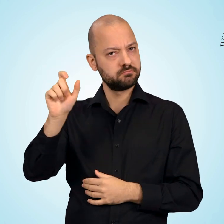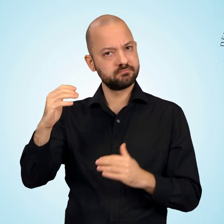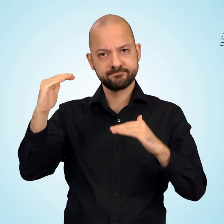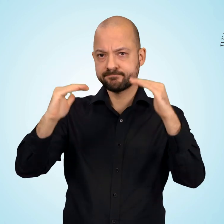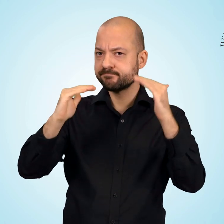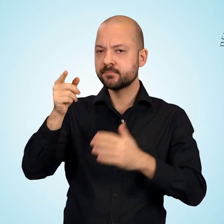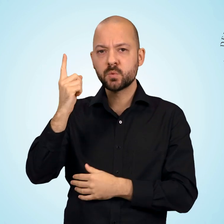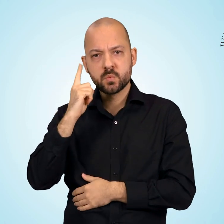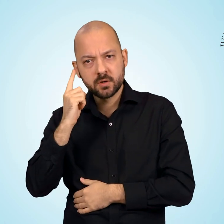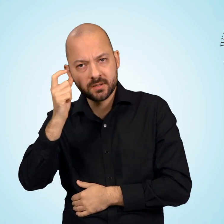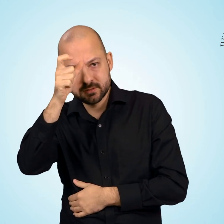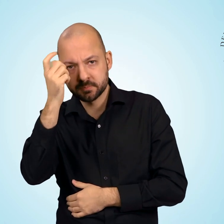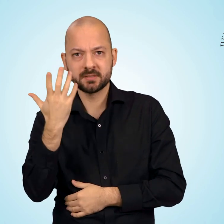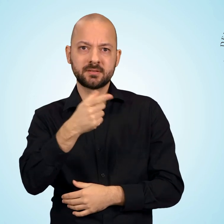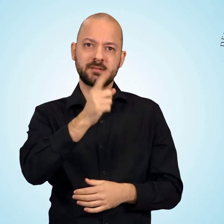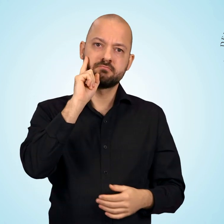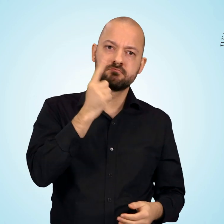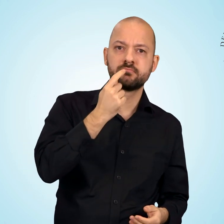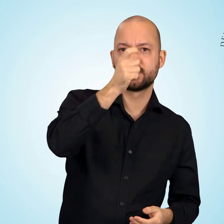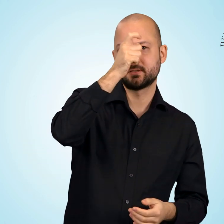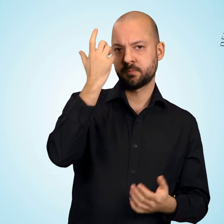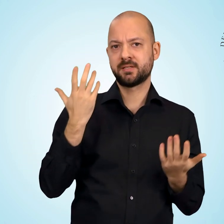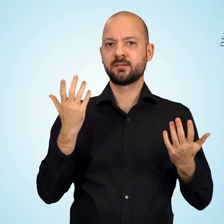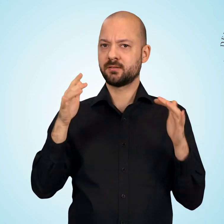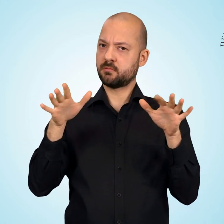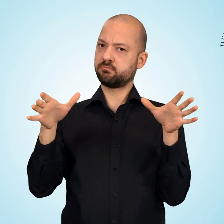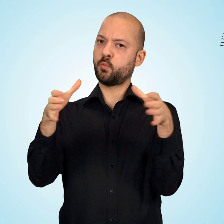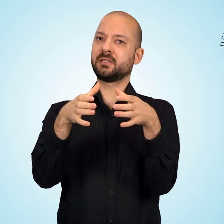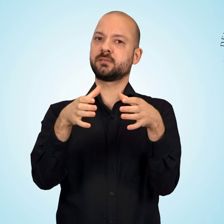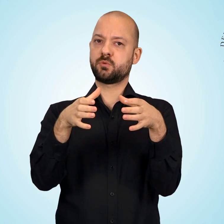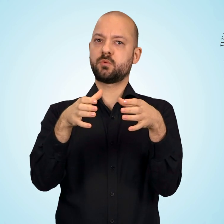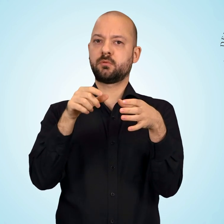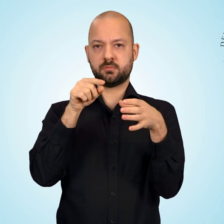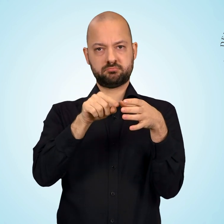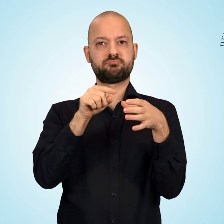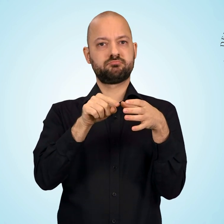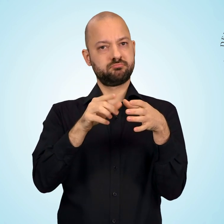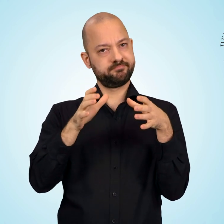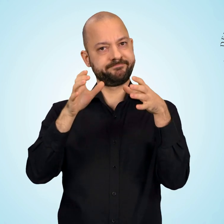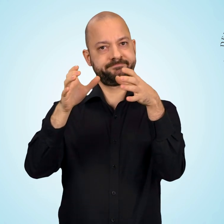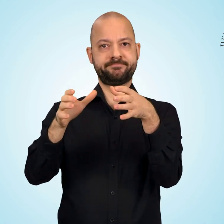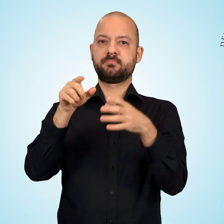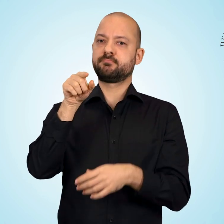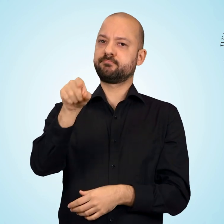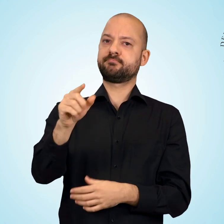im gleichen Verhältnis mit hörenden und gehörlosen Experten besetzte Kommission